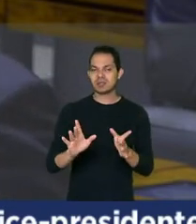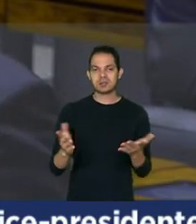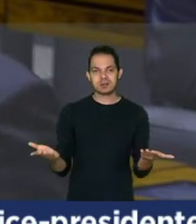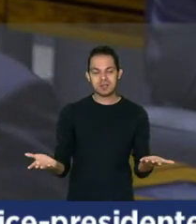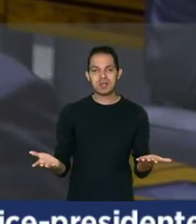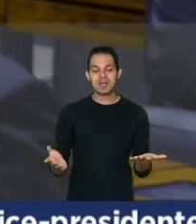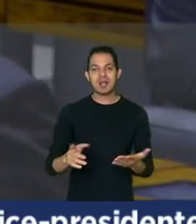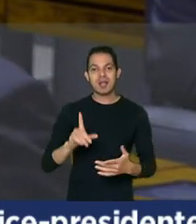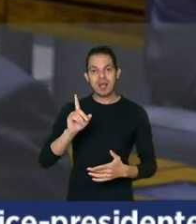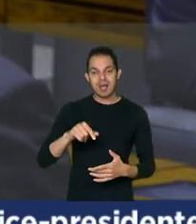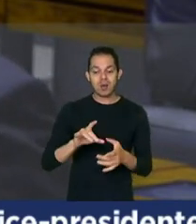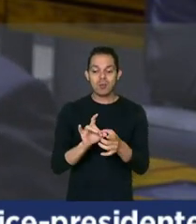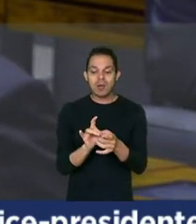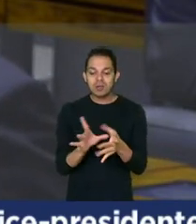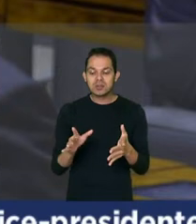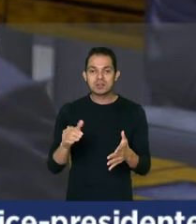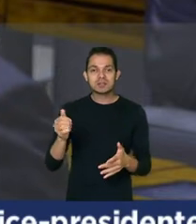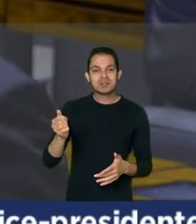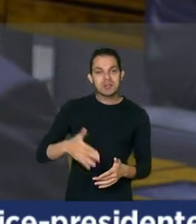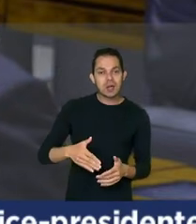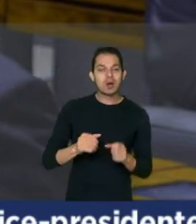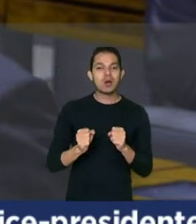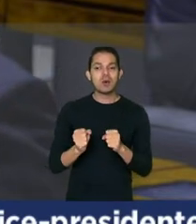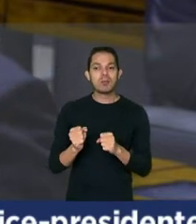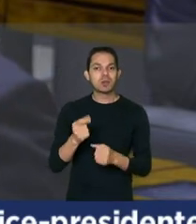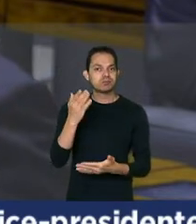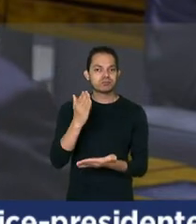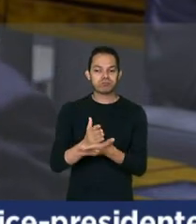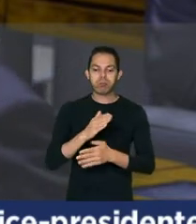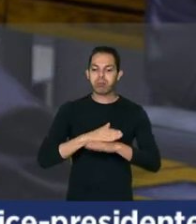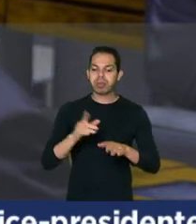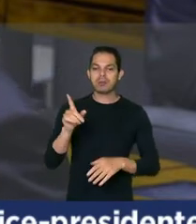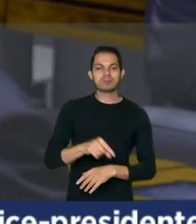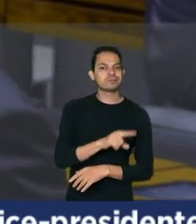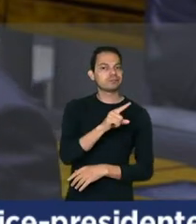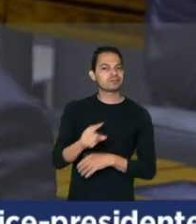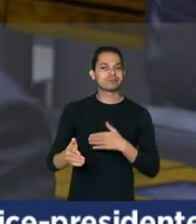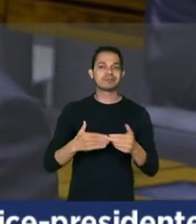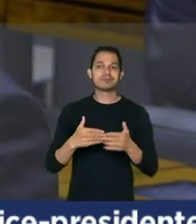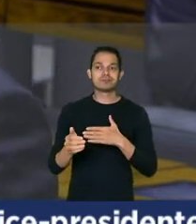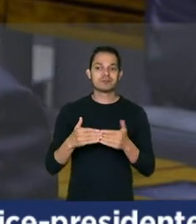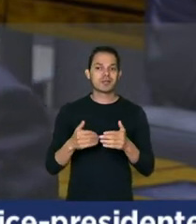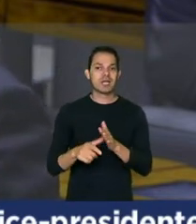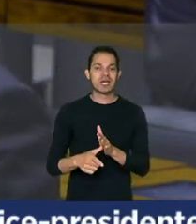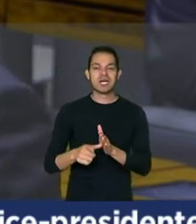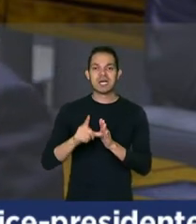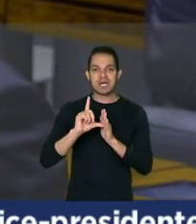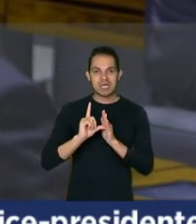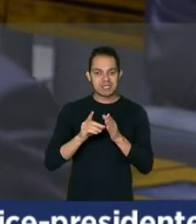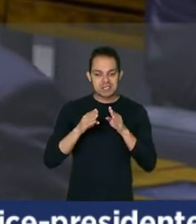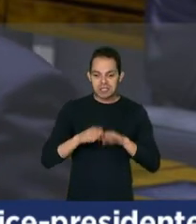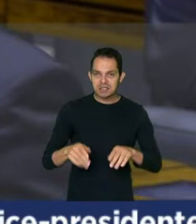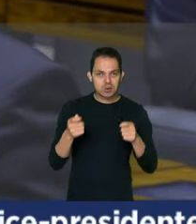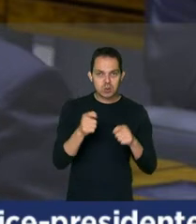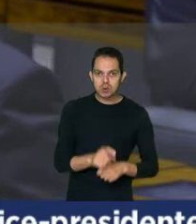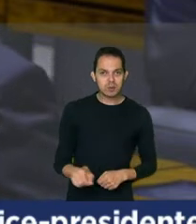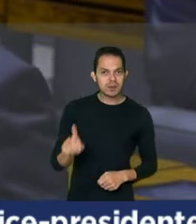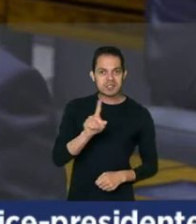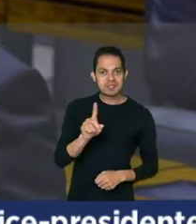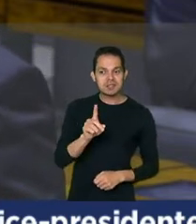MODELO DE LICENÇA. COMO LICENÇA, É UMA AUTORIZAÇÃO PRECÁRIA QUE PODE SER CASSADA A QUALQUER MOMENTO, INCLUSIVE SER A NECESSIDADE DE